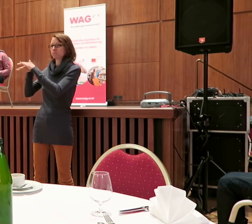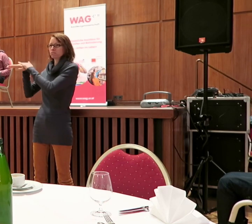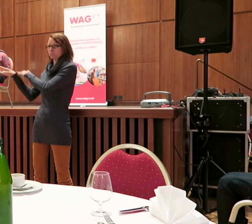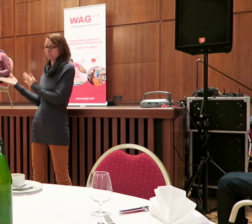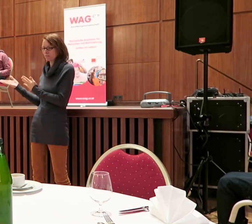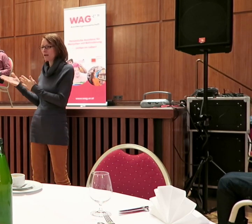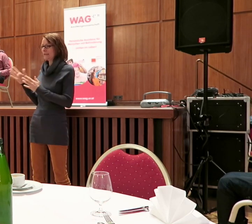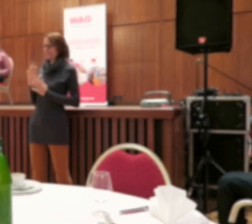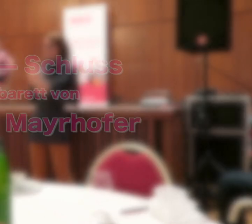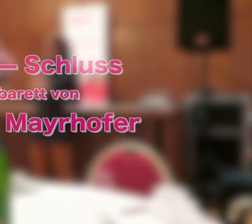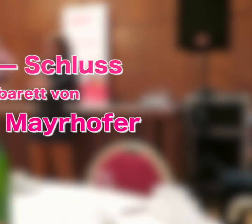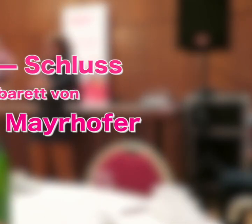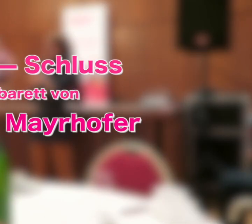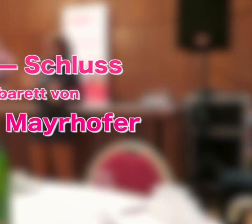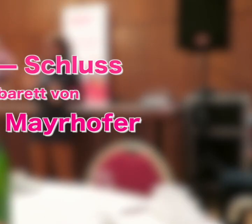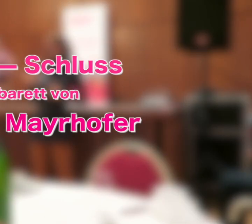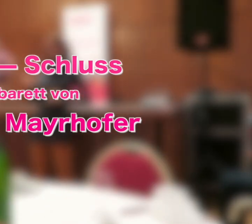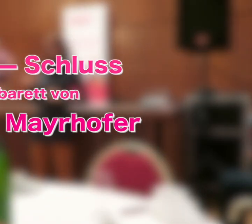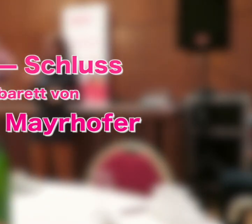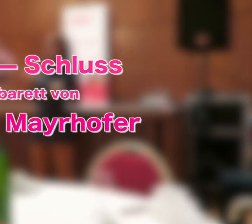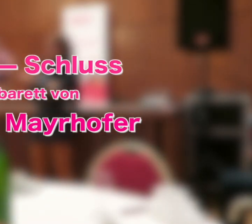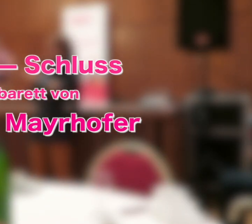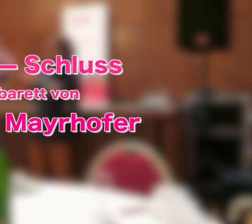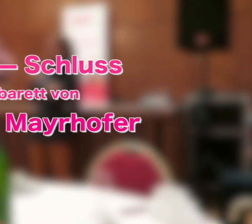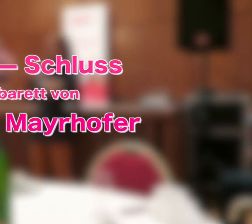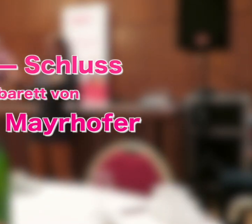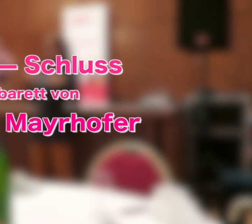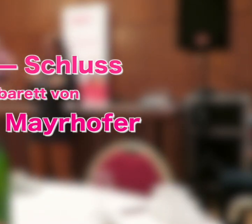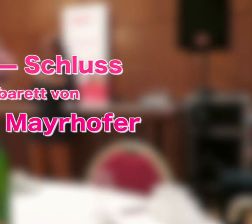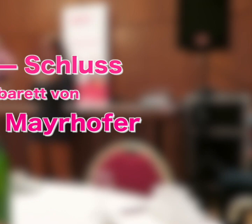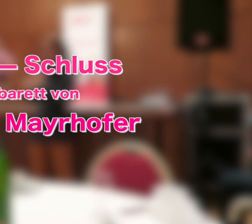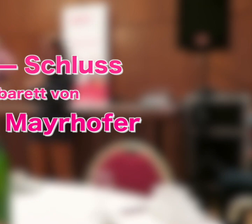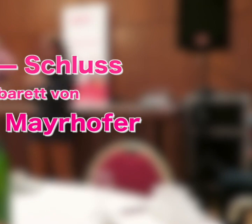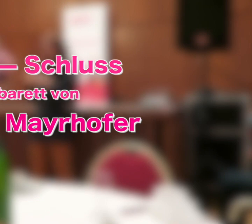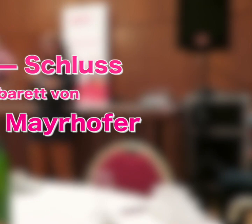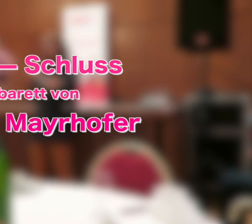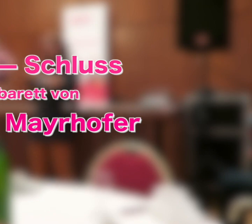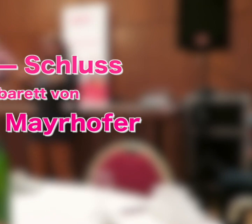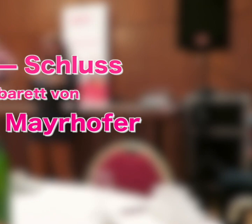Ich versuche eher humoristisch zu gratulieren.